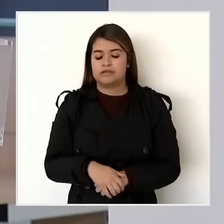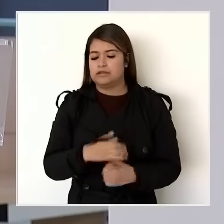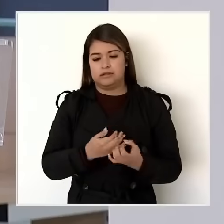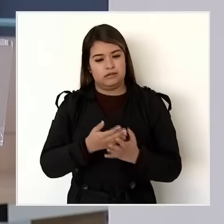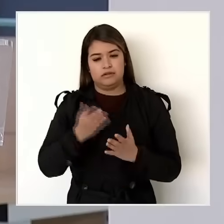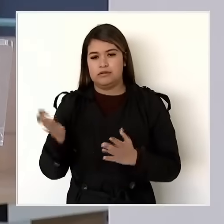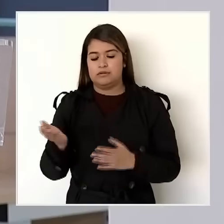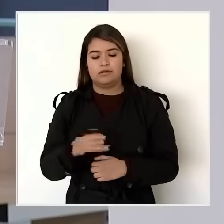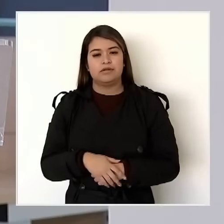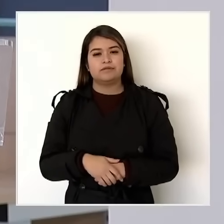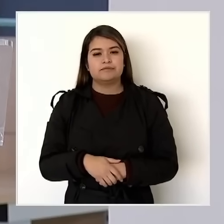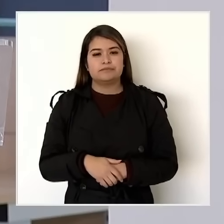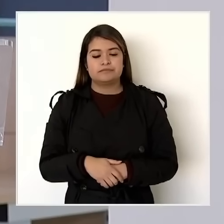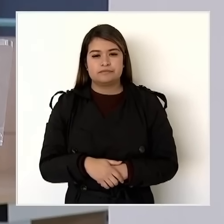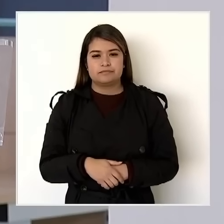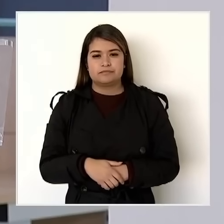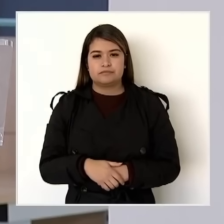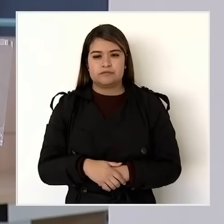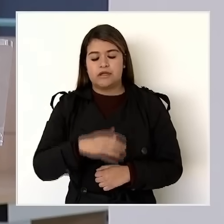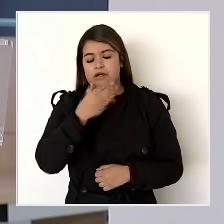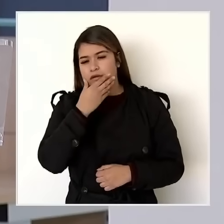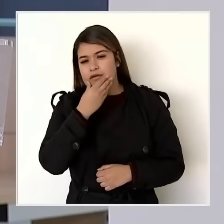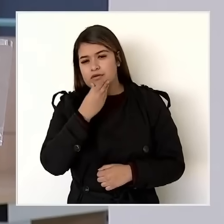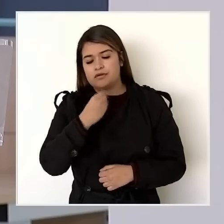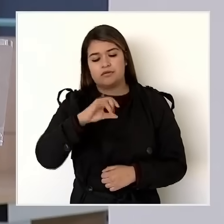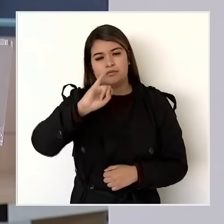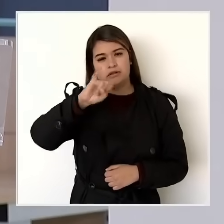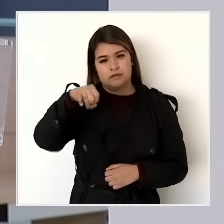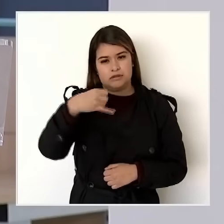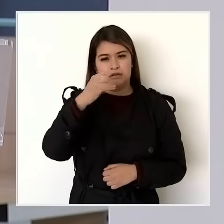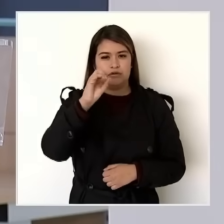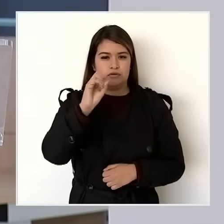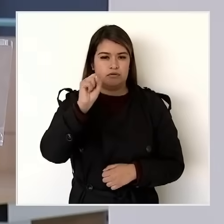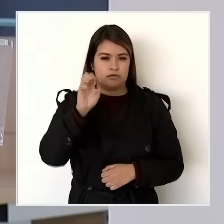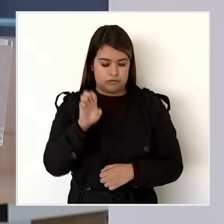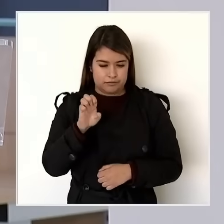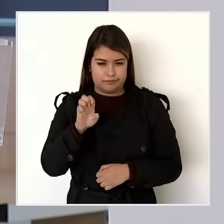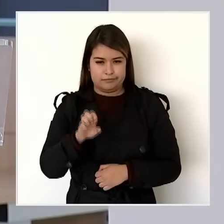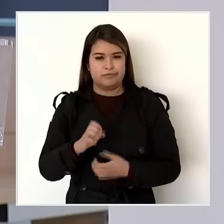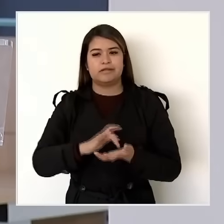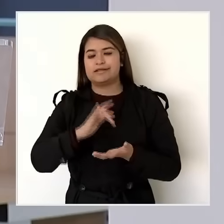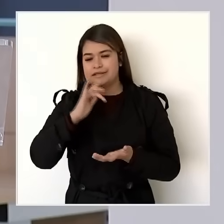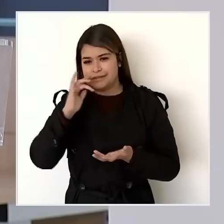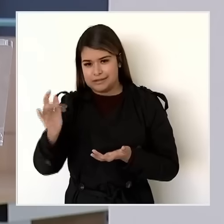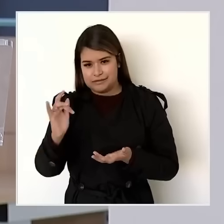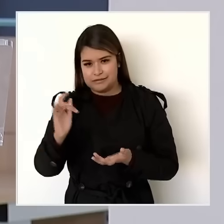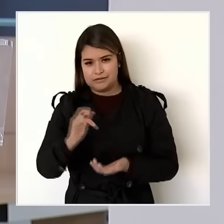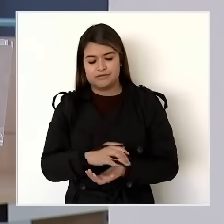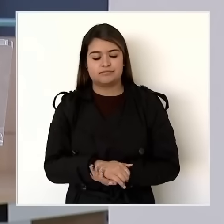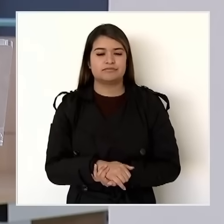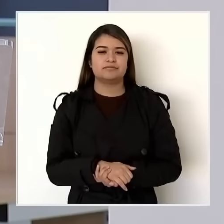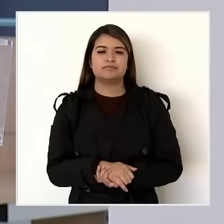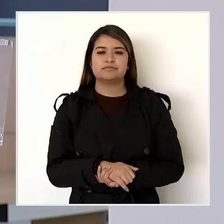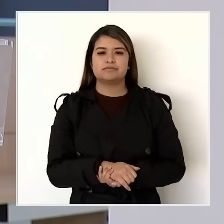le decimos a José Antonio Peña Merino, titular de la Agencia de transformación digital y al